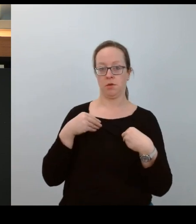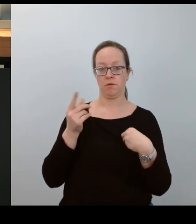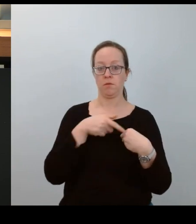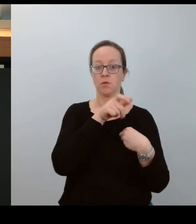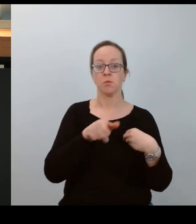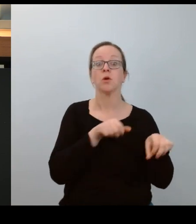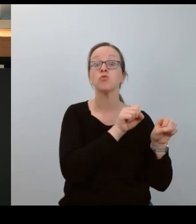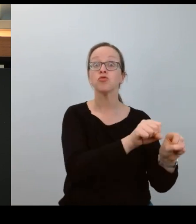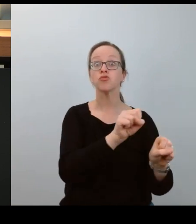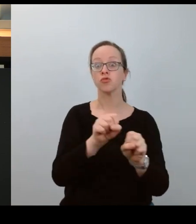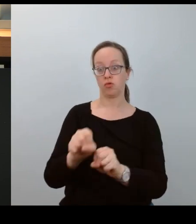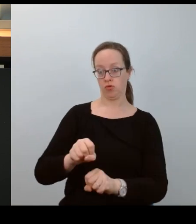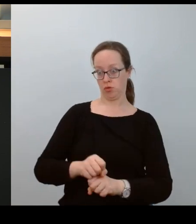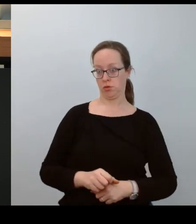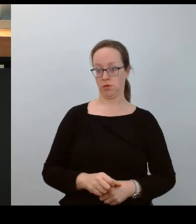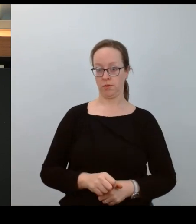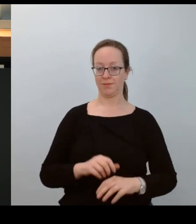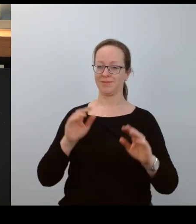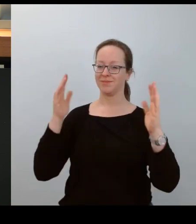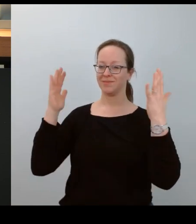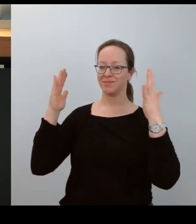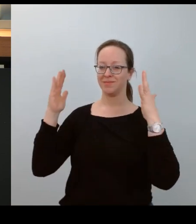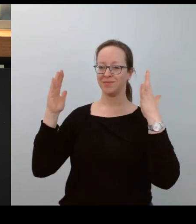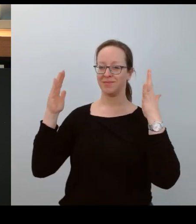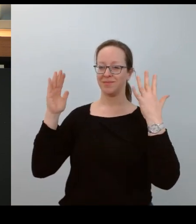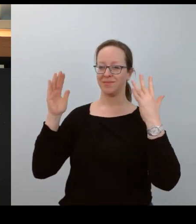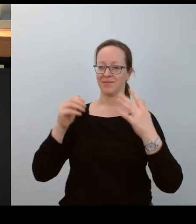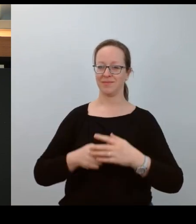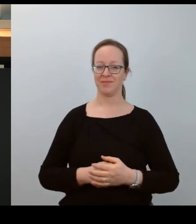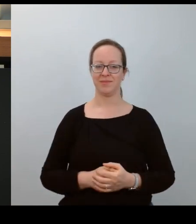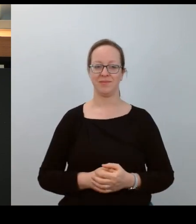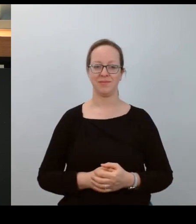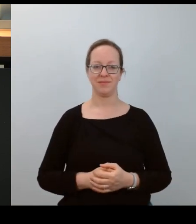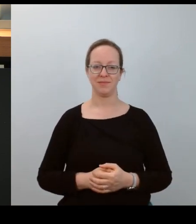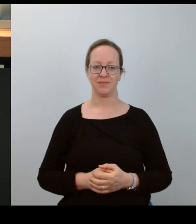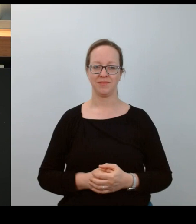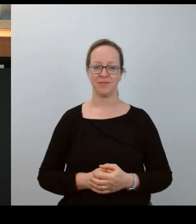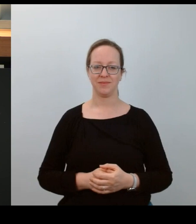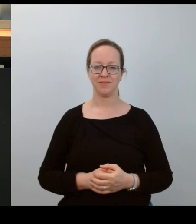also die Chat-Kontrolle. (Beifall) Hier werden wir verhindern müssen, dass Grenzen überschritten werden.